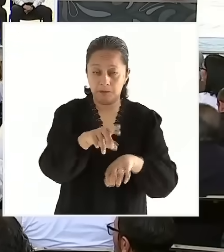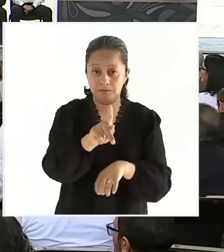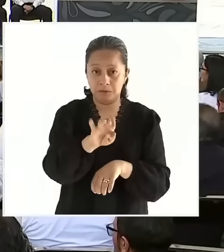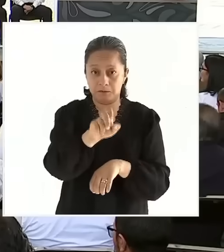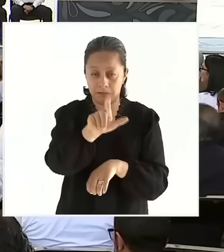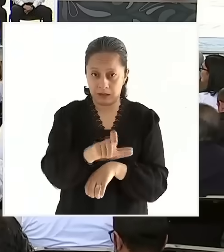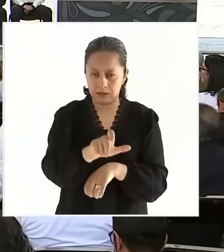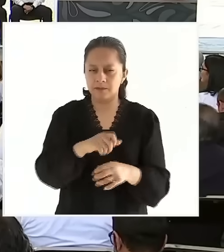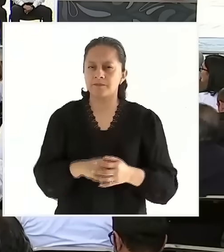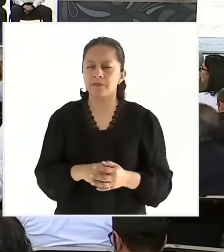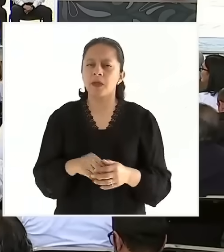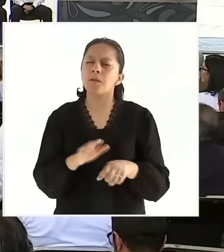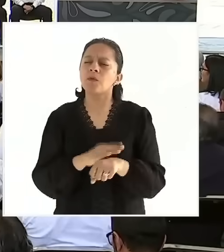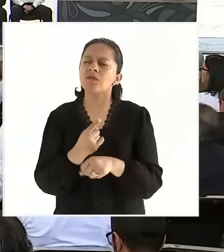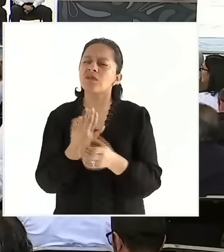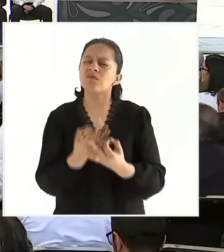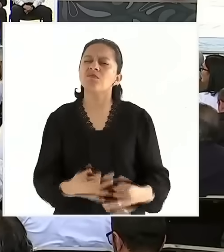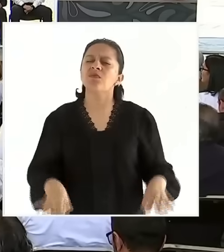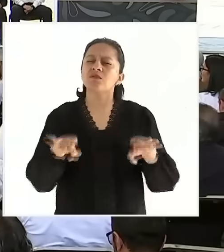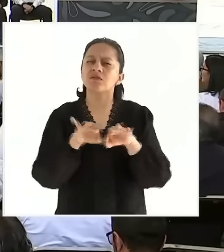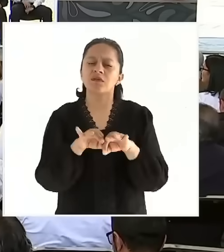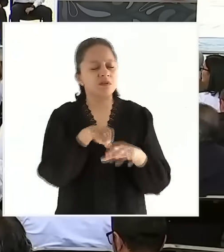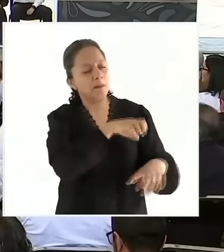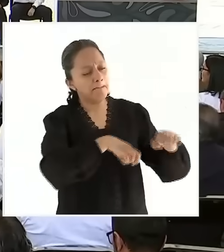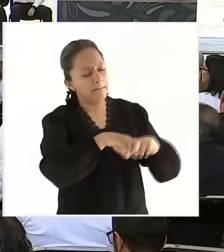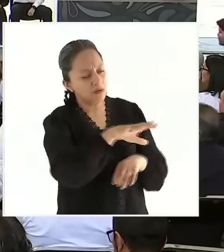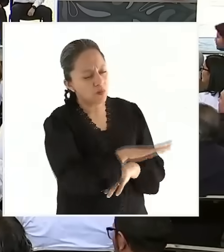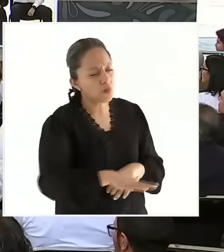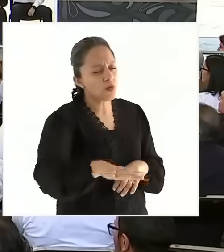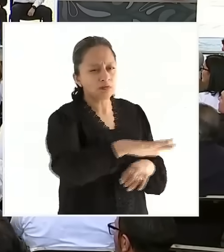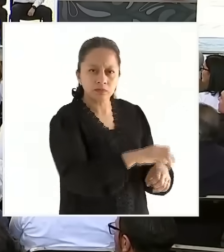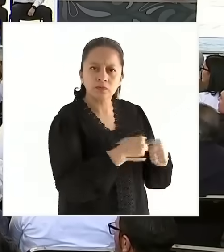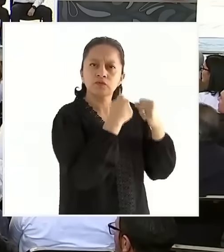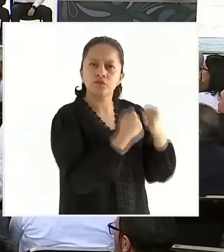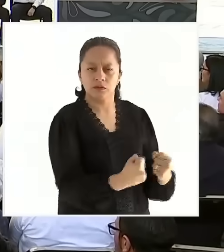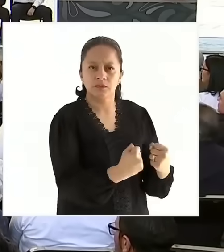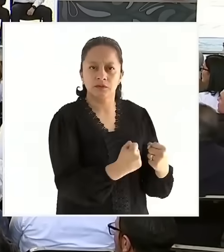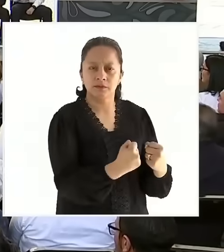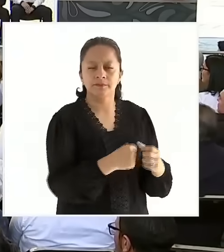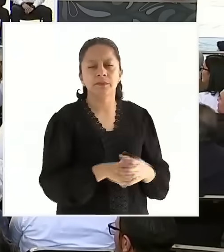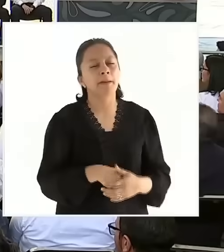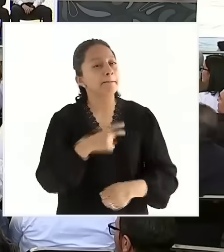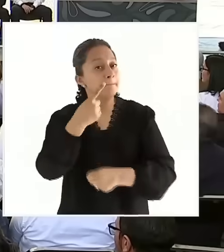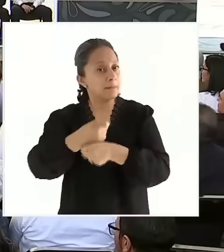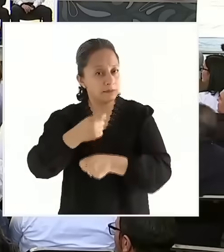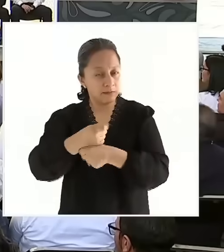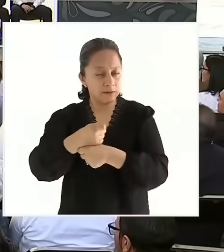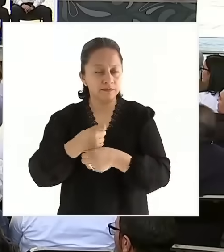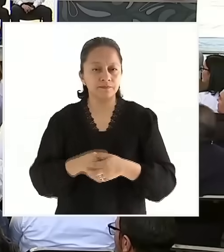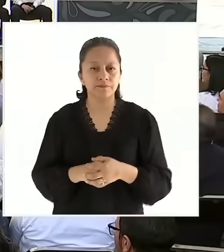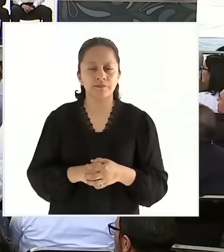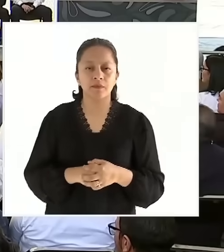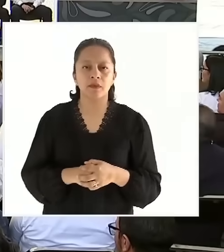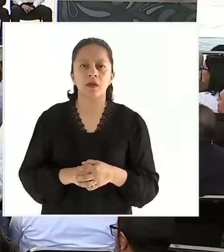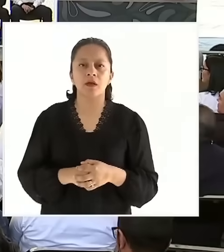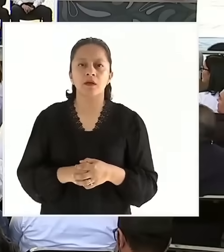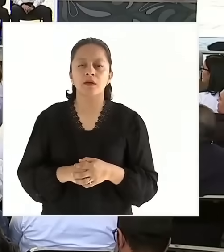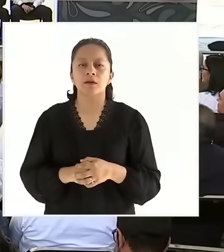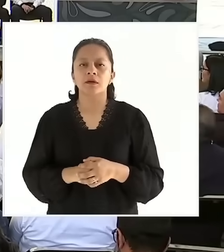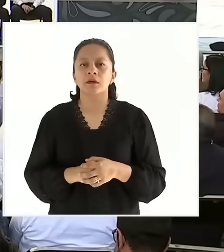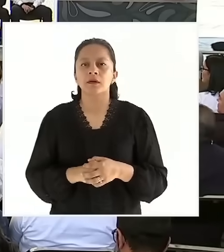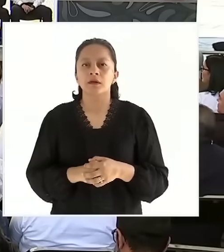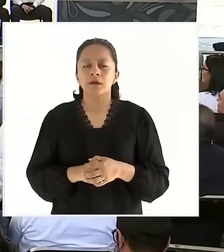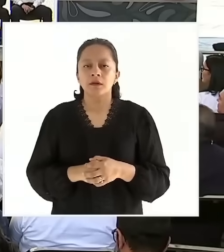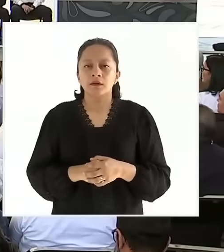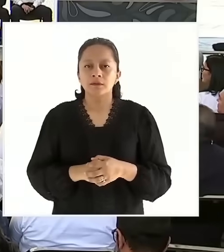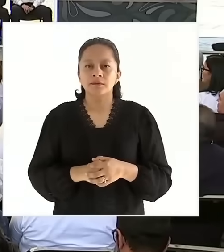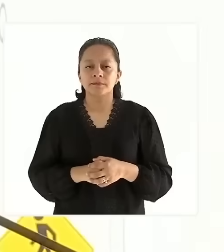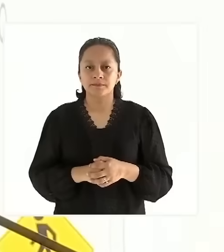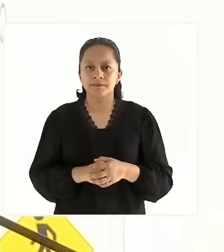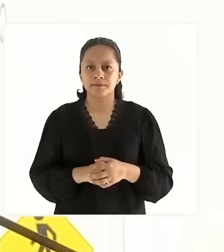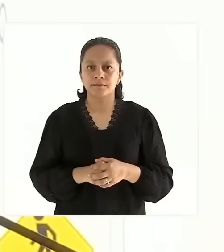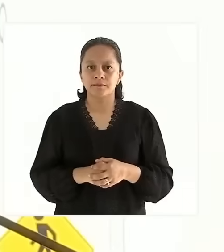una empresa pública fuerte en el sector eléctrico nacional? Número uno, porque es quien regula toda